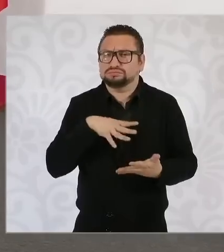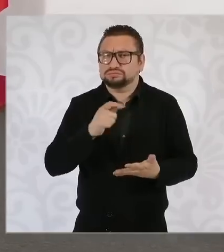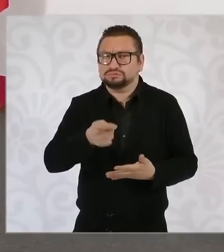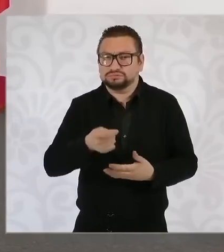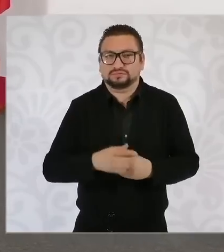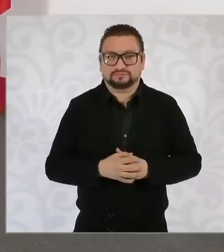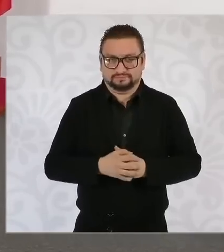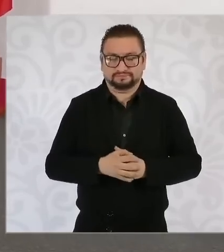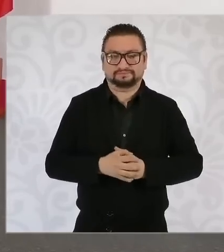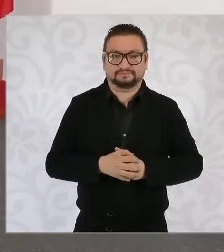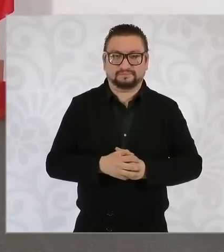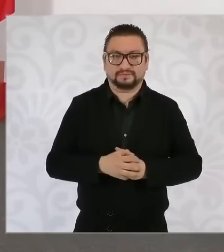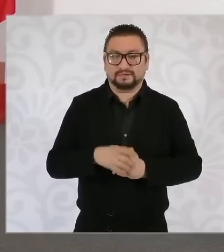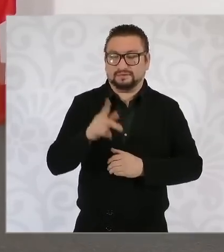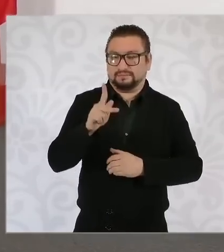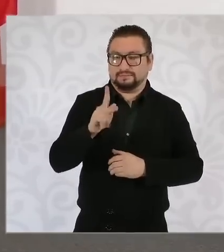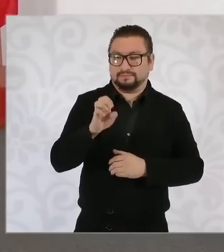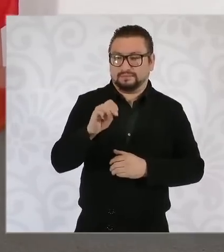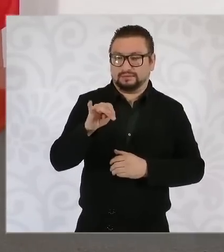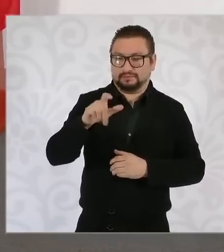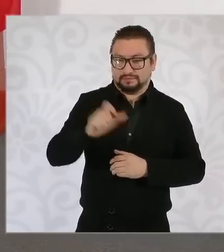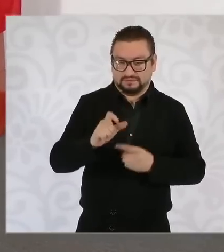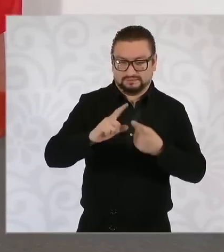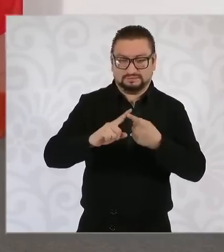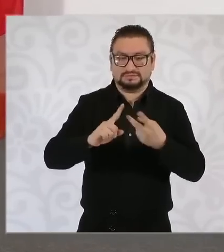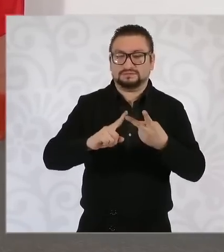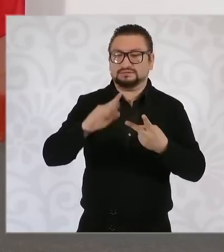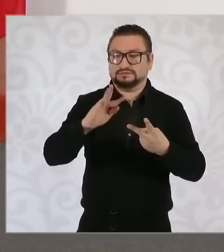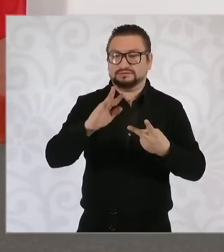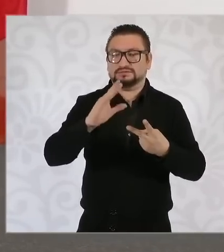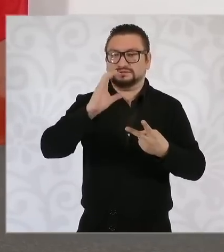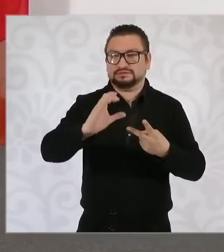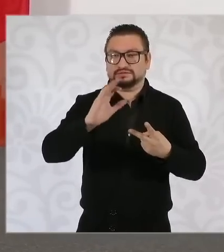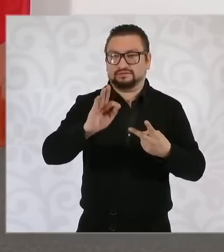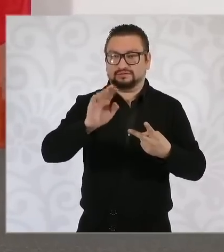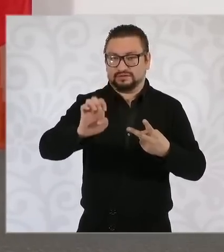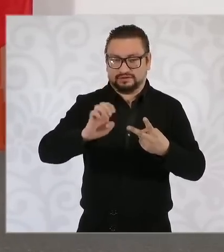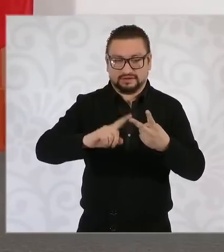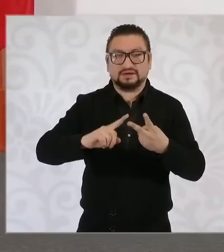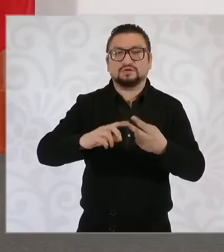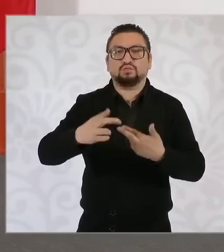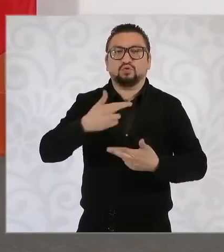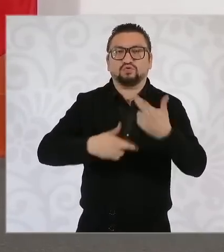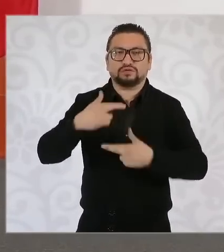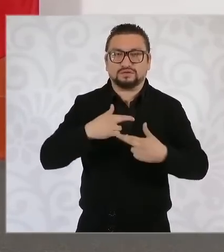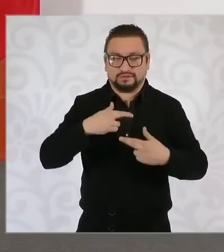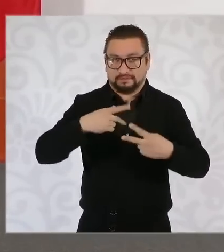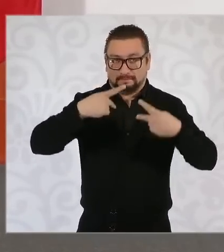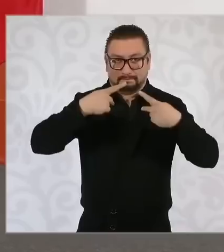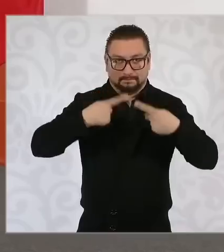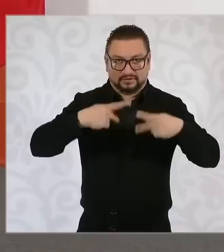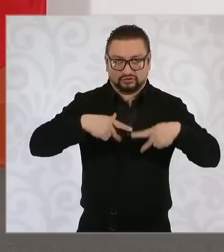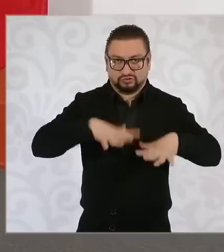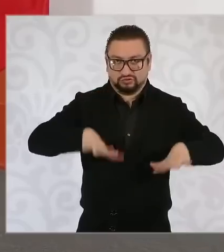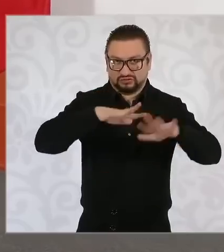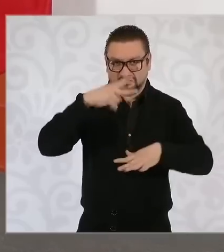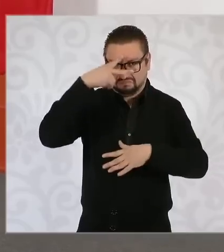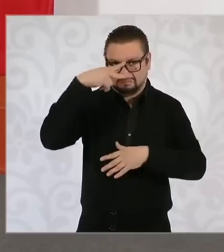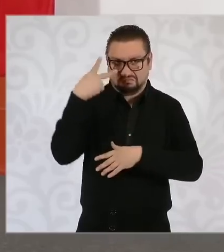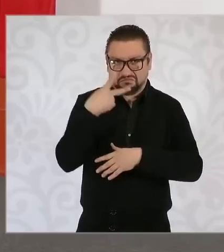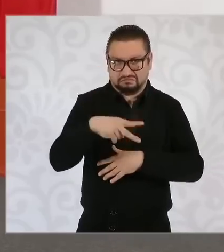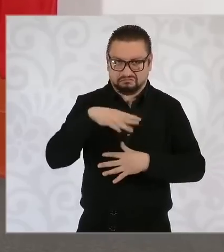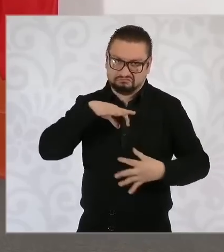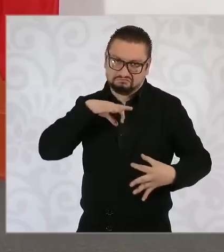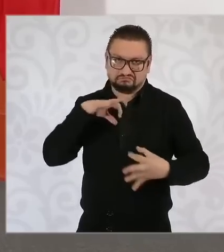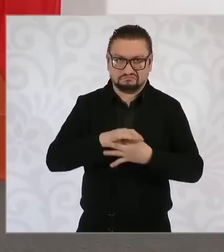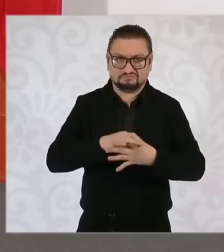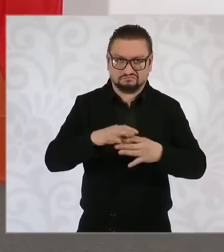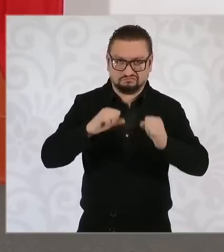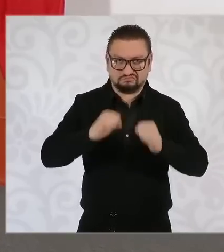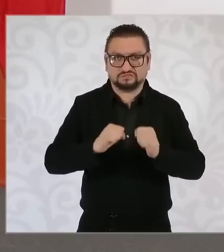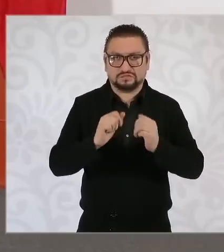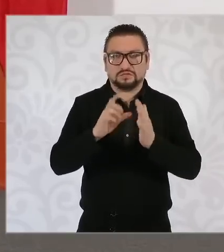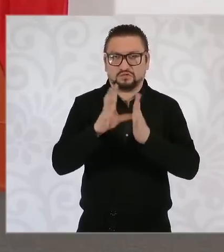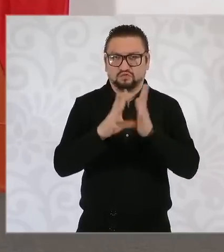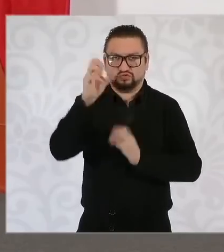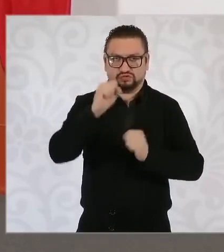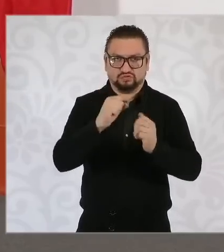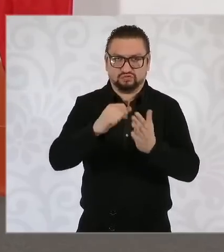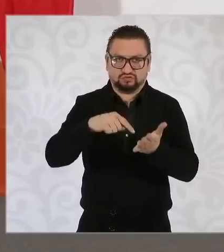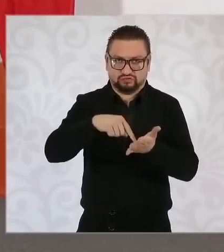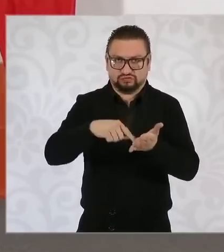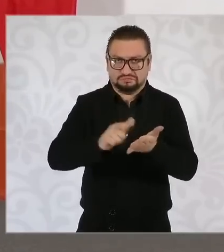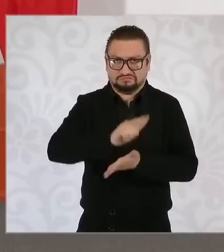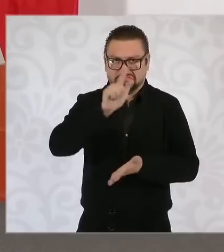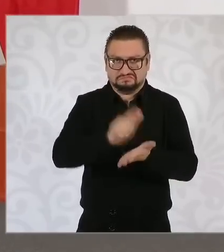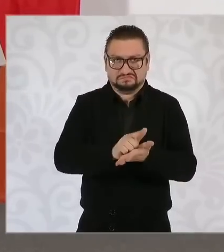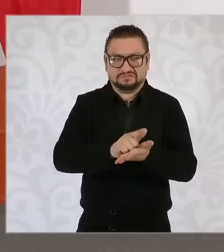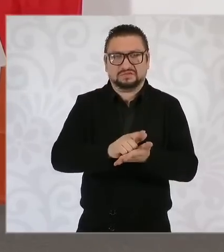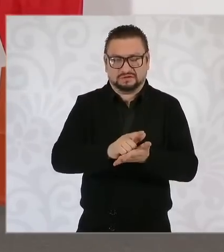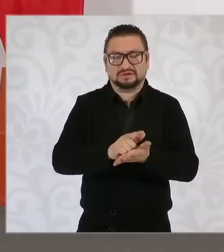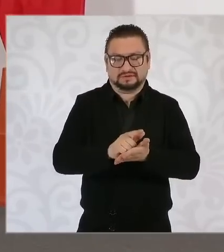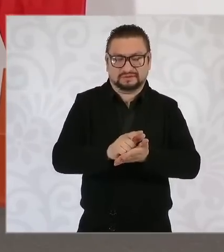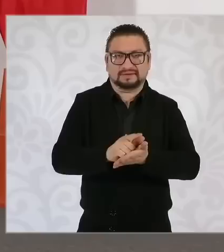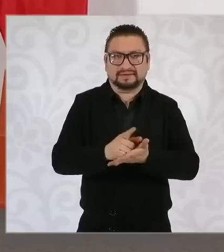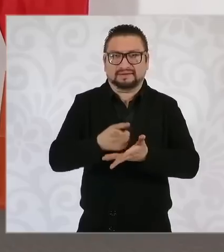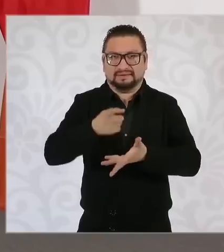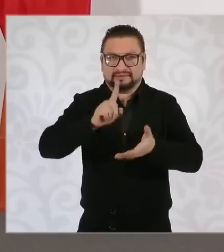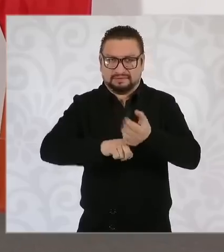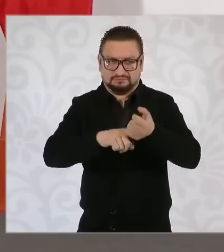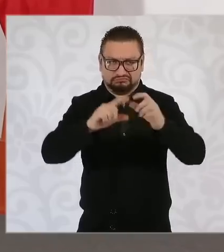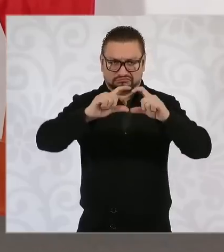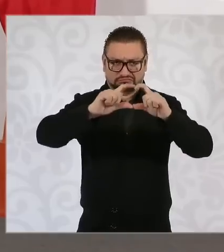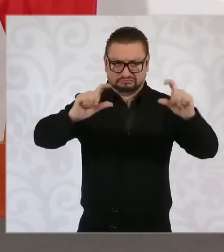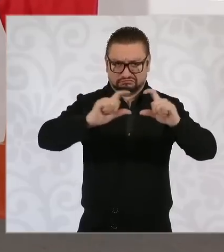regreso de Pemex y CFE a las manos del pueblo de México se establece a través de varios párrafos